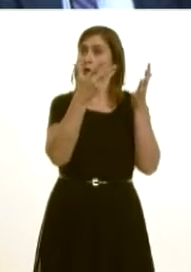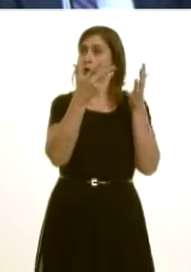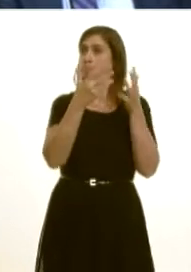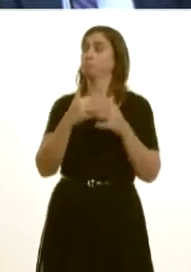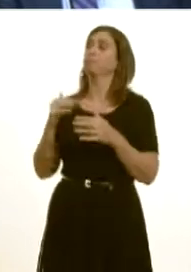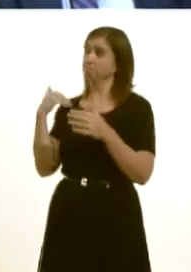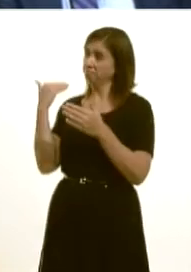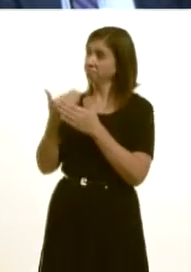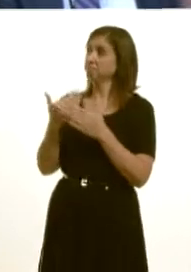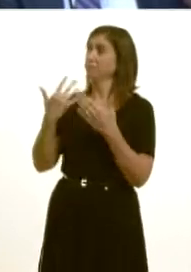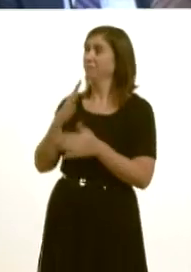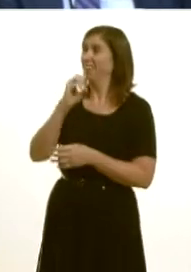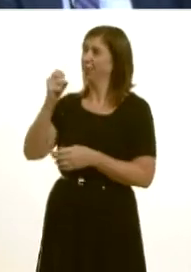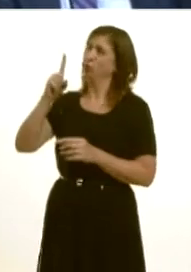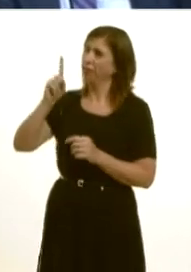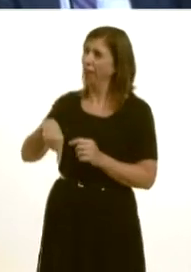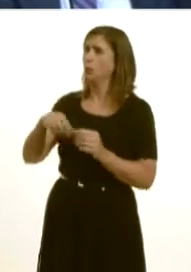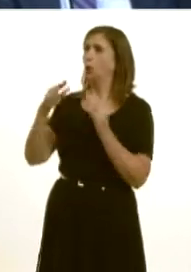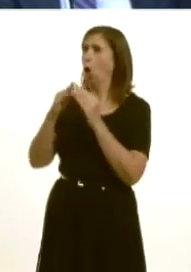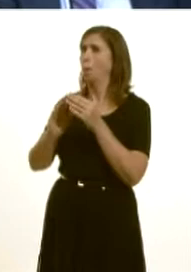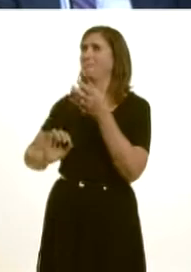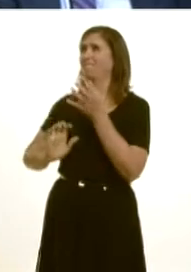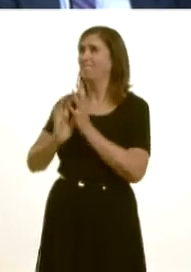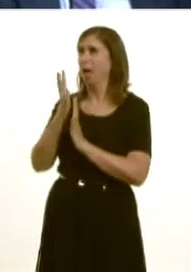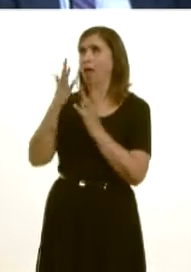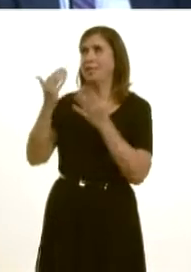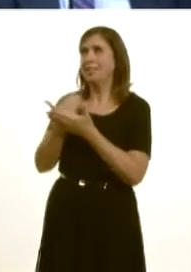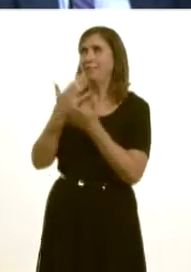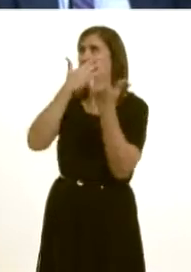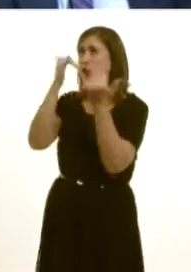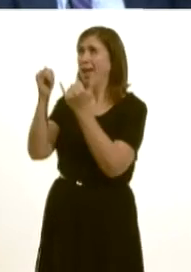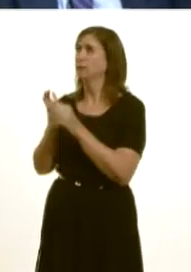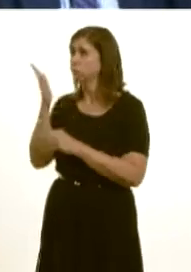have undertaken over 500,000 home fire safety checks. The Member asked what evidence there